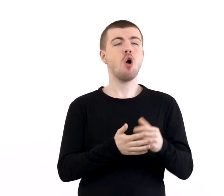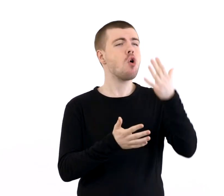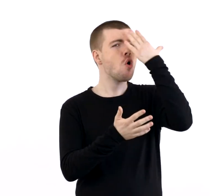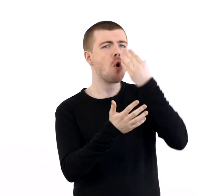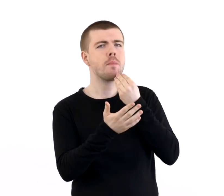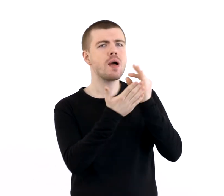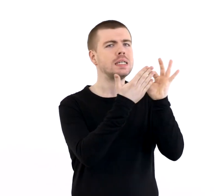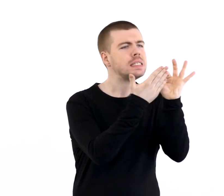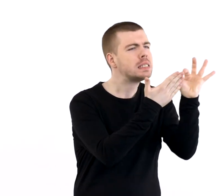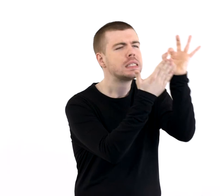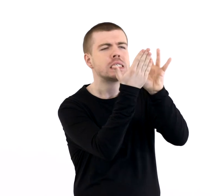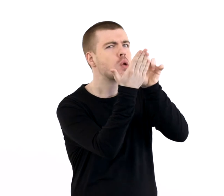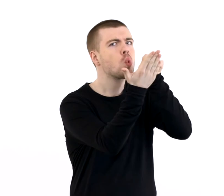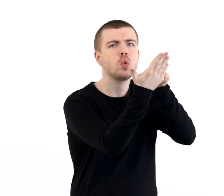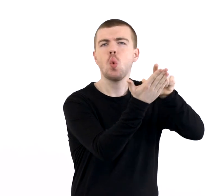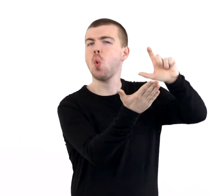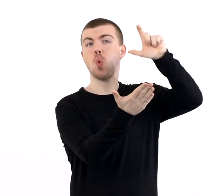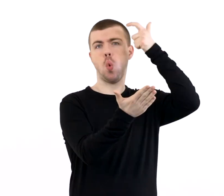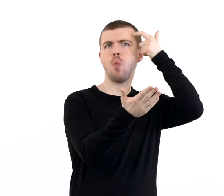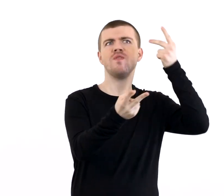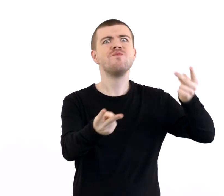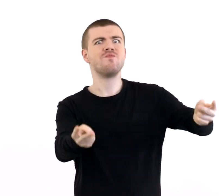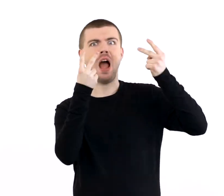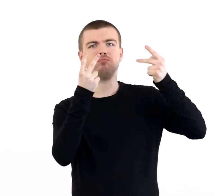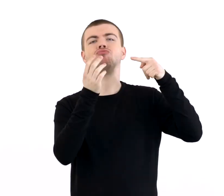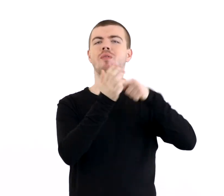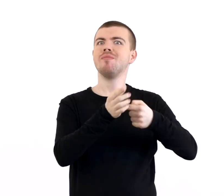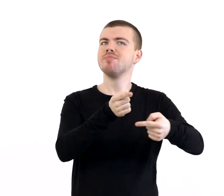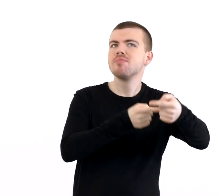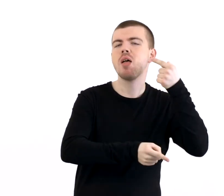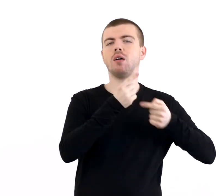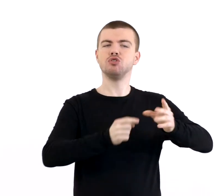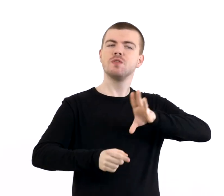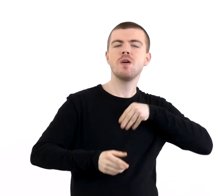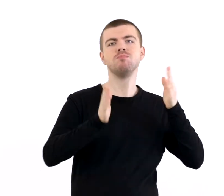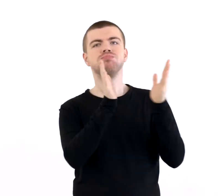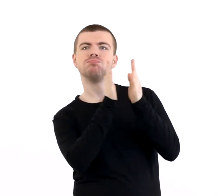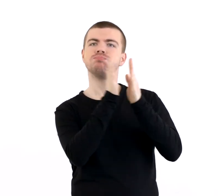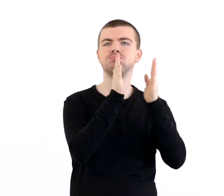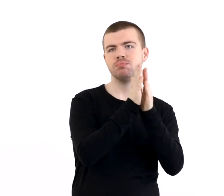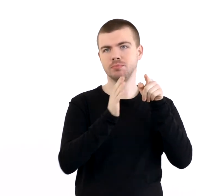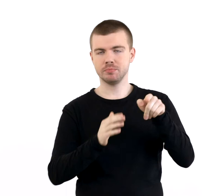a ich wizerunki zapewne odgrywały kluczową rolę podczas obrządków religijnych.